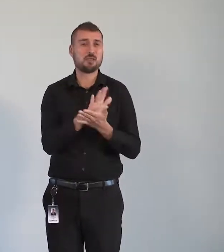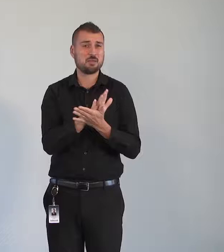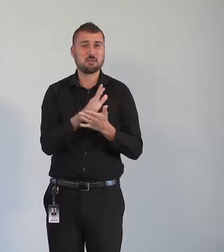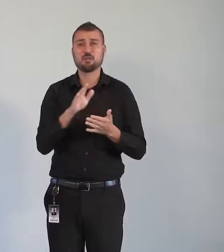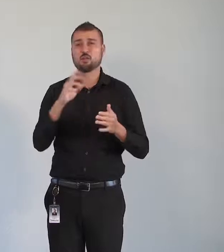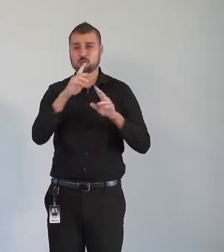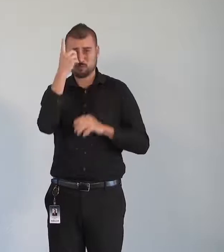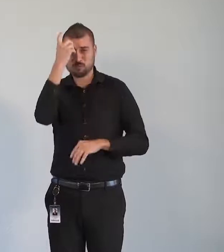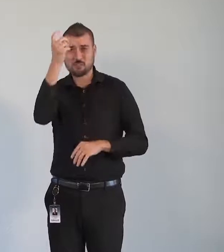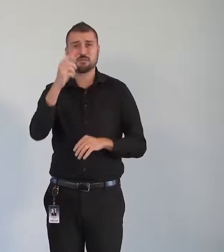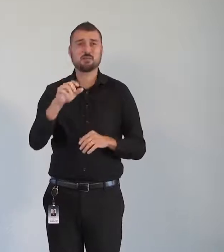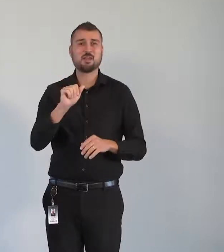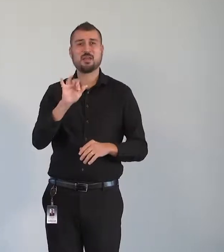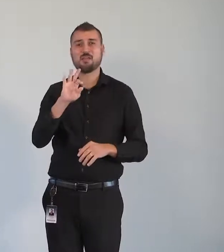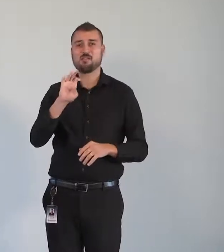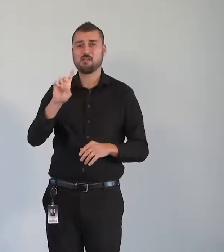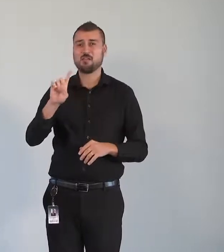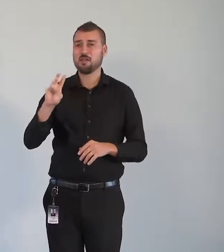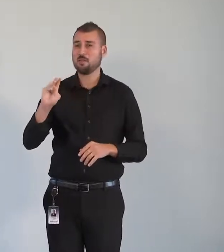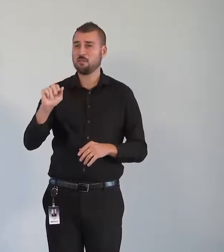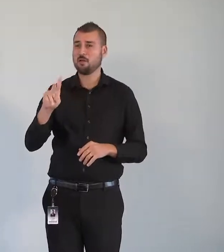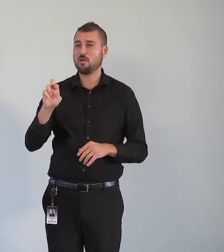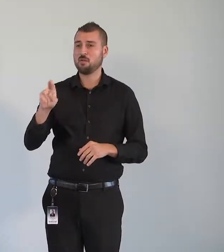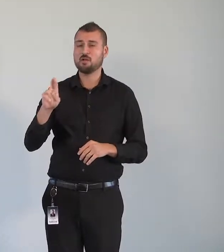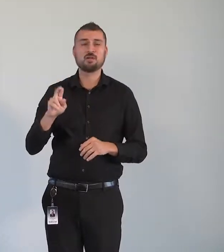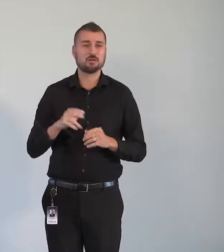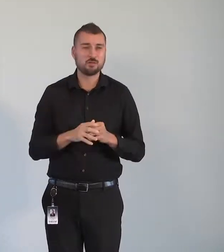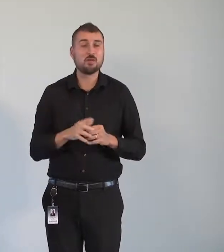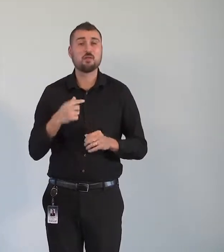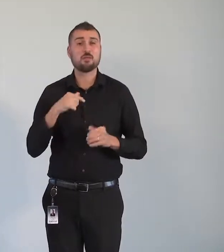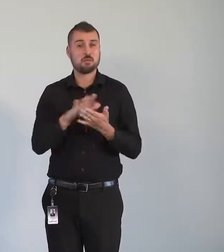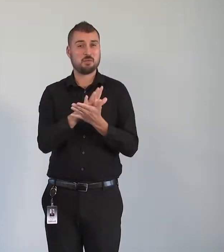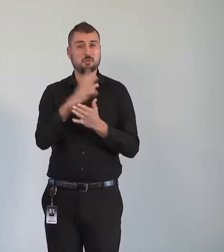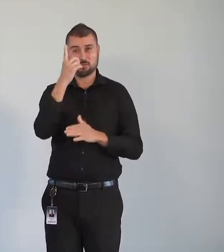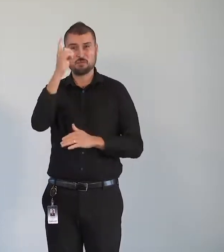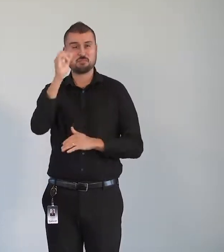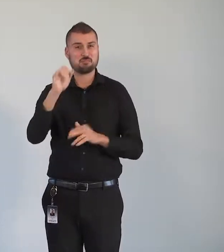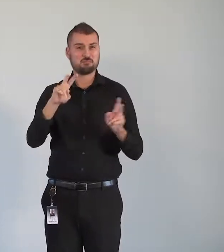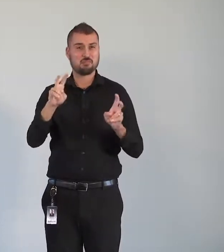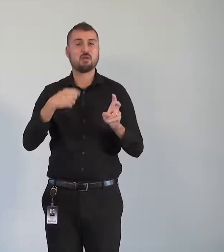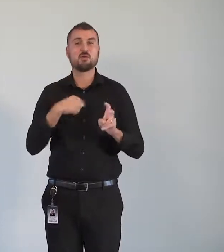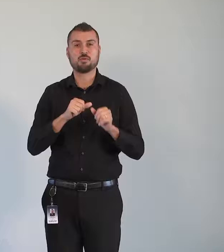y obras maestras estadounidenses con sueños de papel hemos continuado Las riquezas de dos